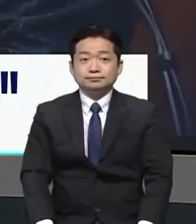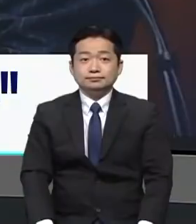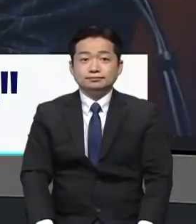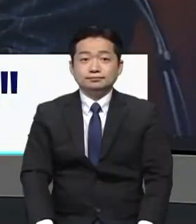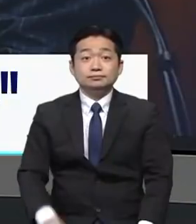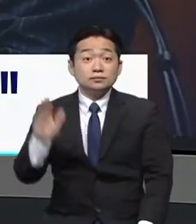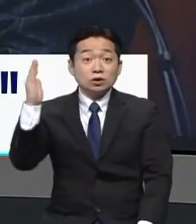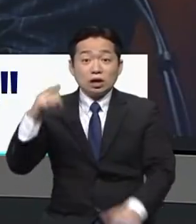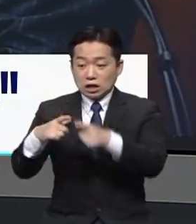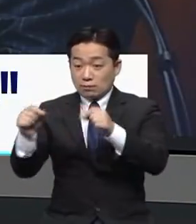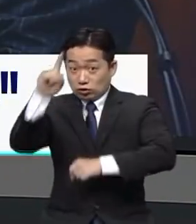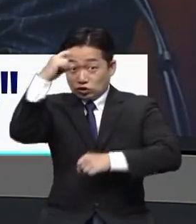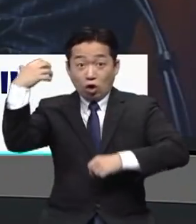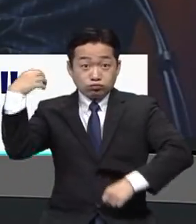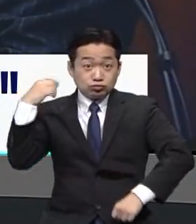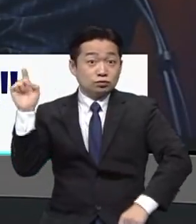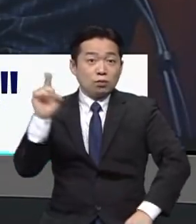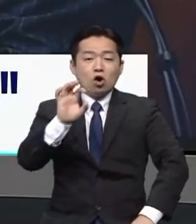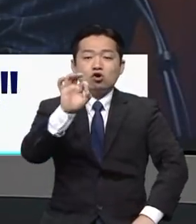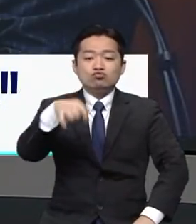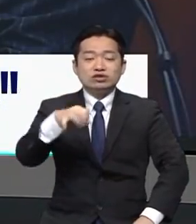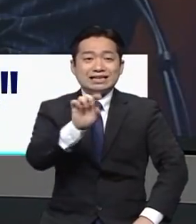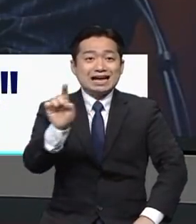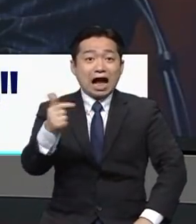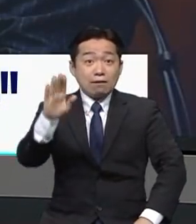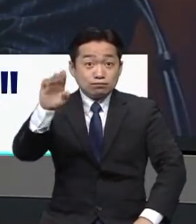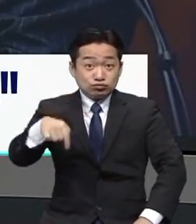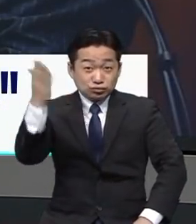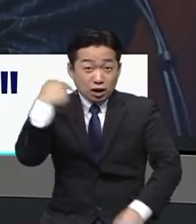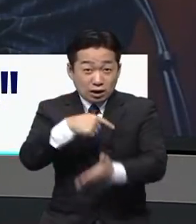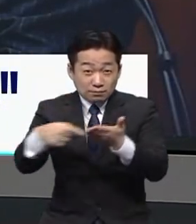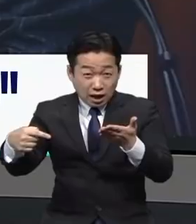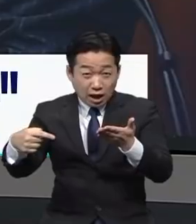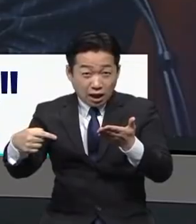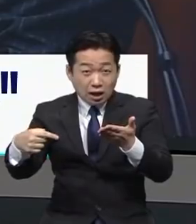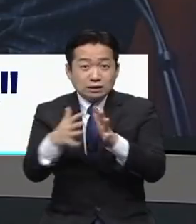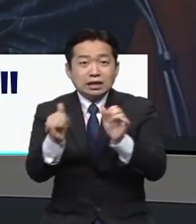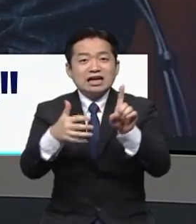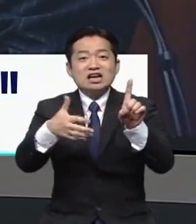(앵커) 최근 일본 정부가 위안부 피해자들에게 1억 원씩 지급하라는 판결이